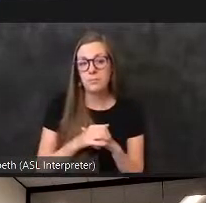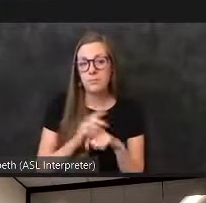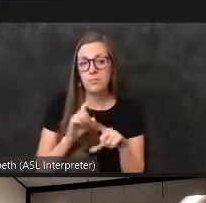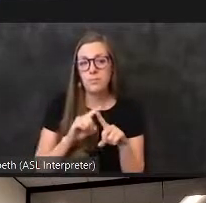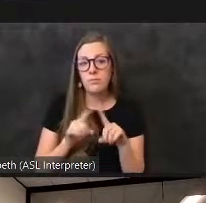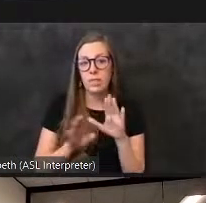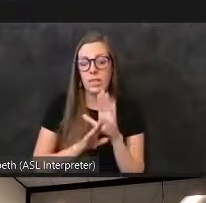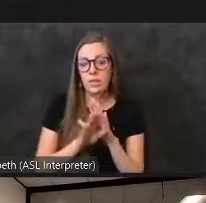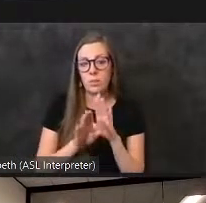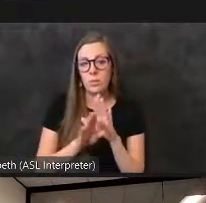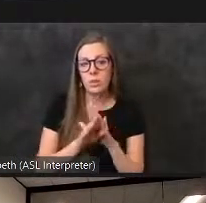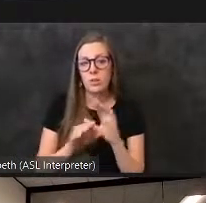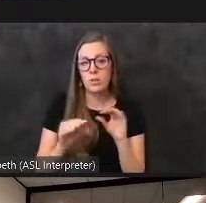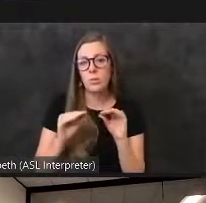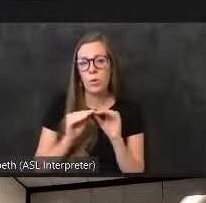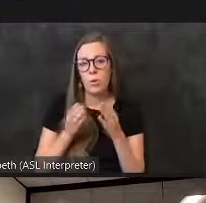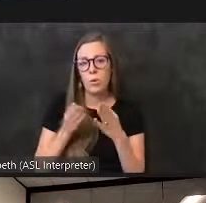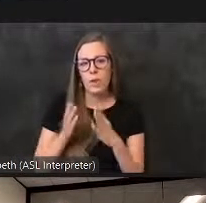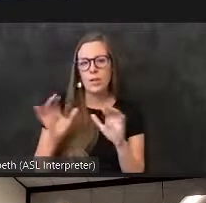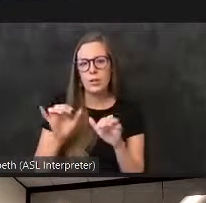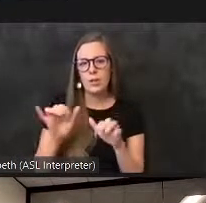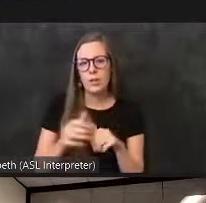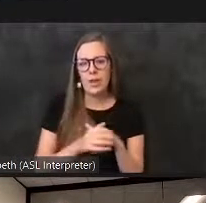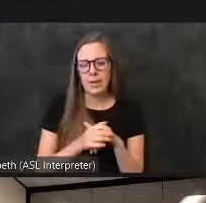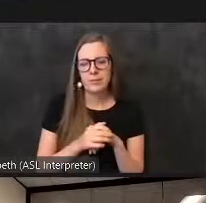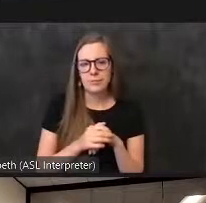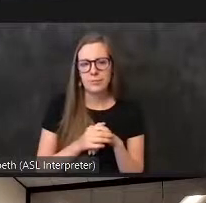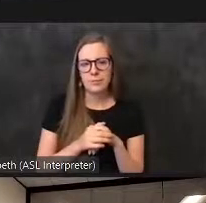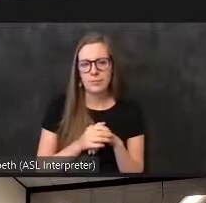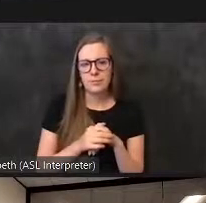respecto conforme tenemos más herramientas para hacer esto.